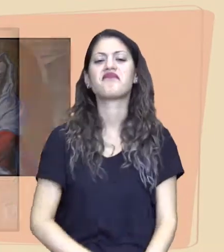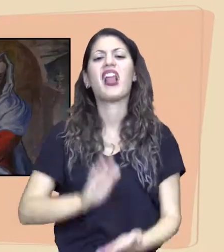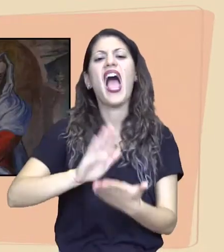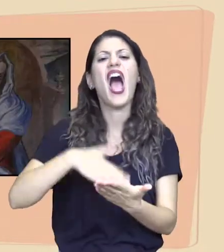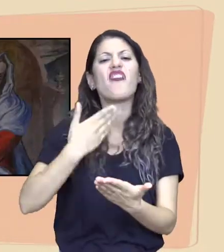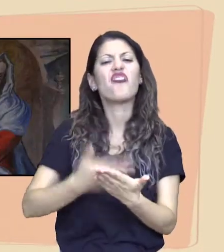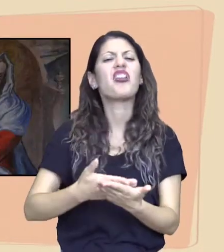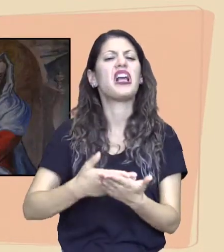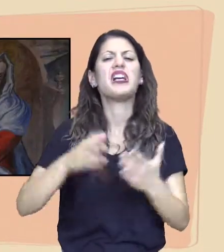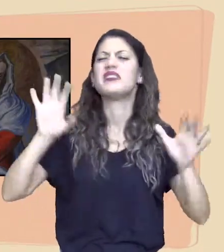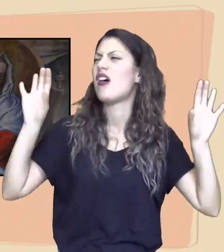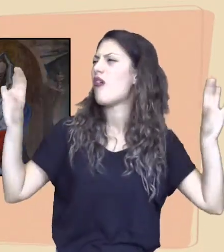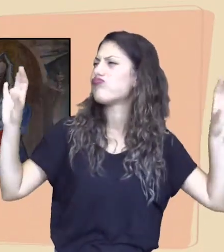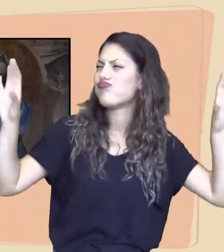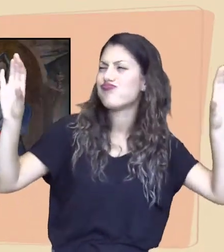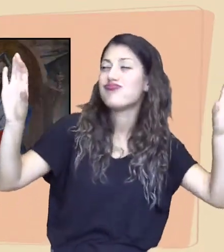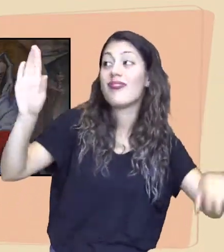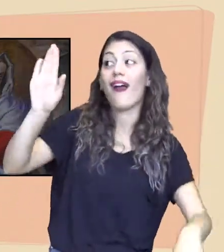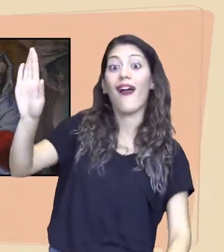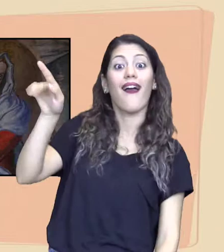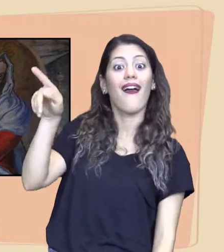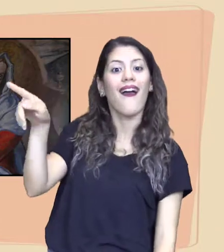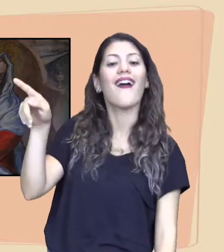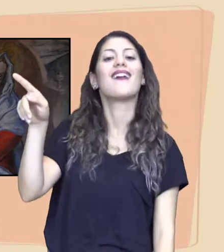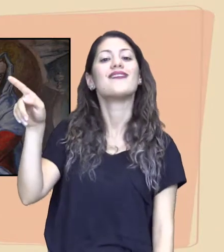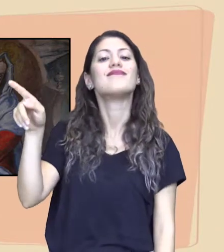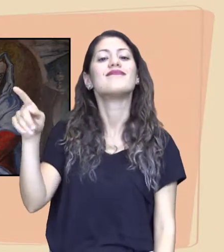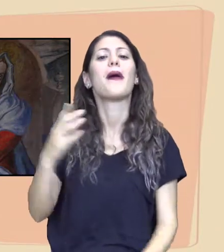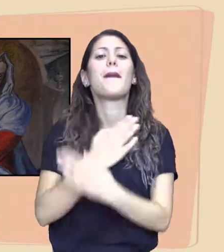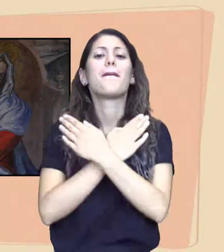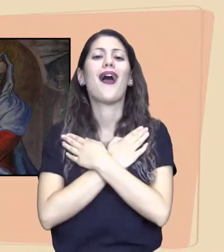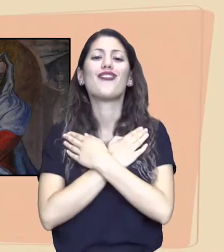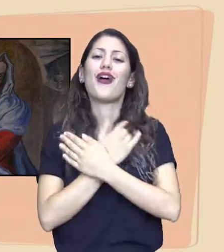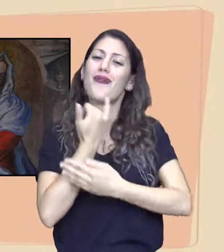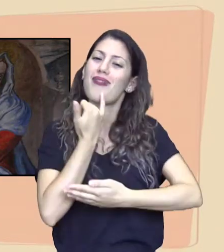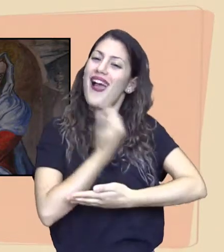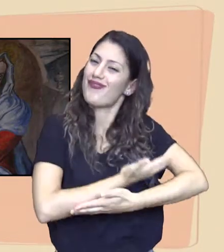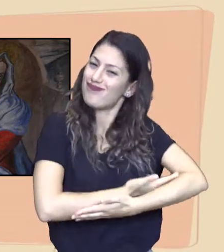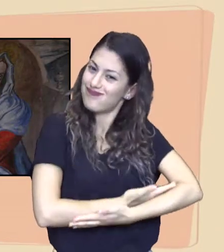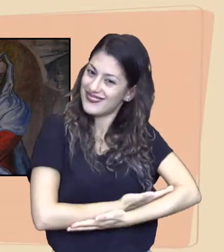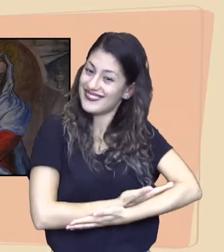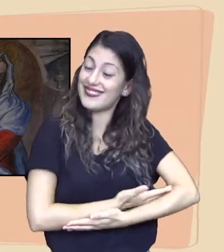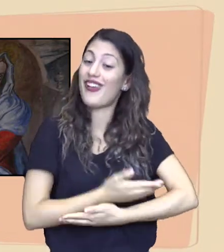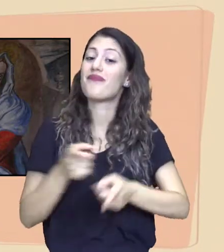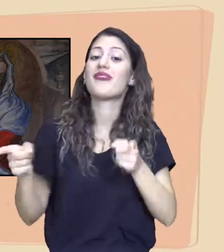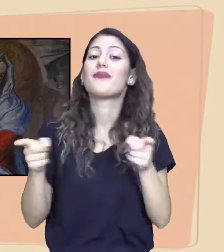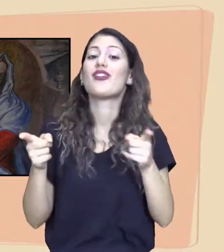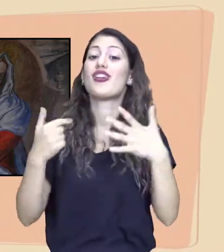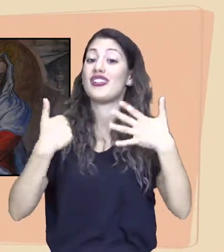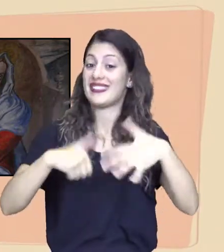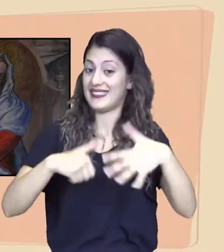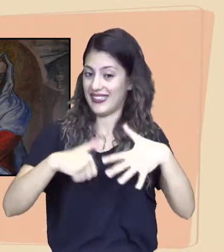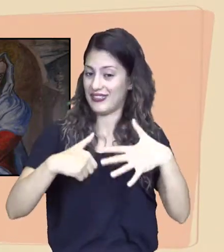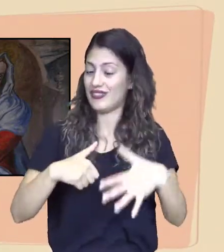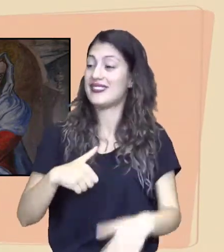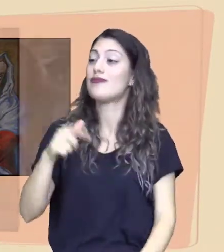Vari affreschi adornano le nude pareti della chiesa: un frammento di una delicata Vergine con Bambino (sec. XVI);